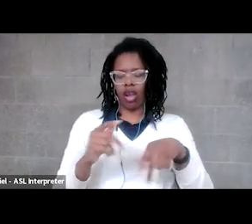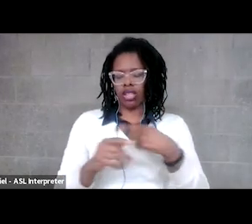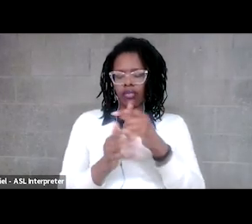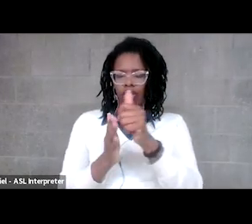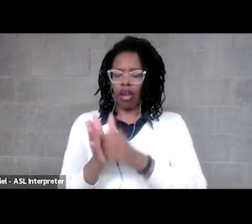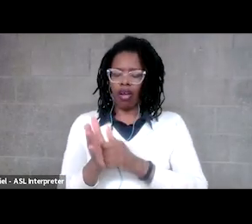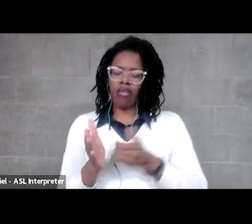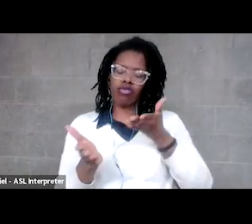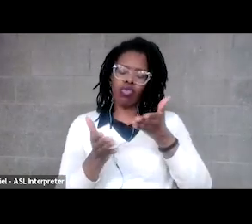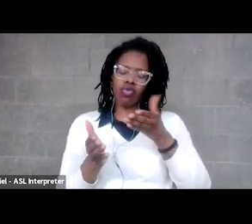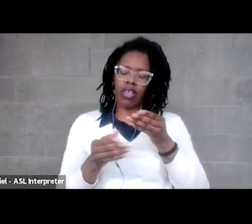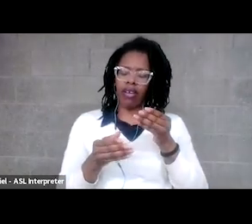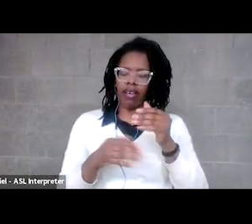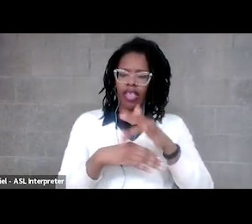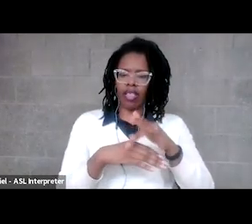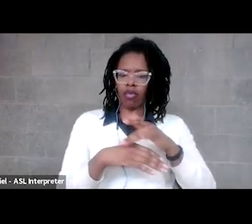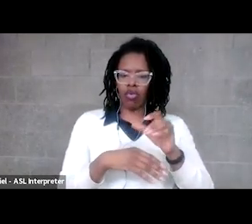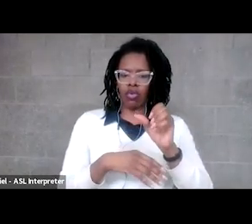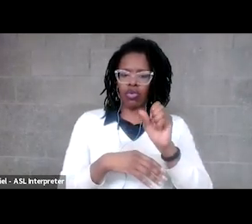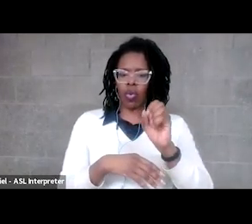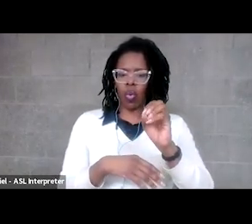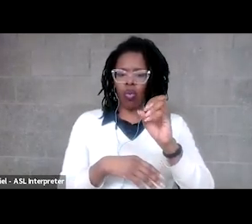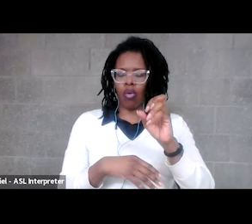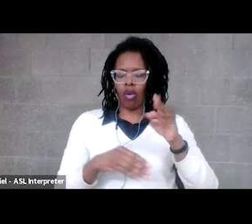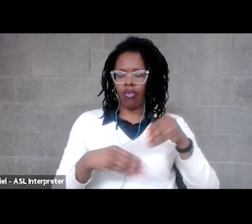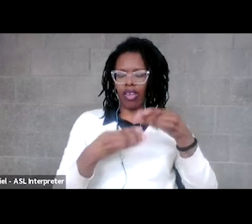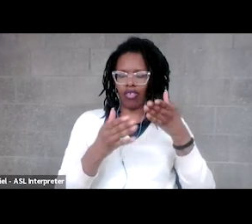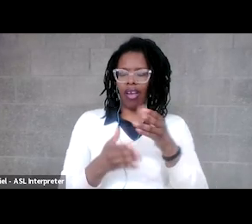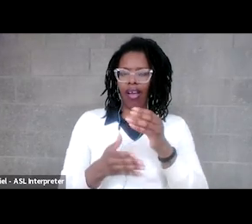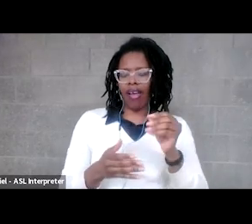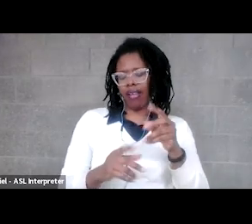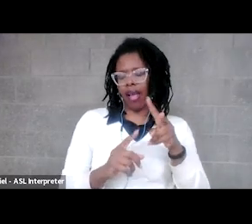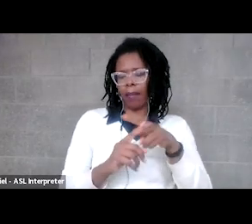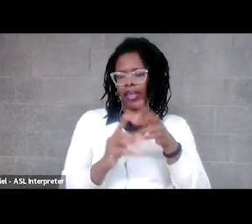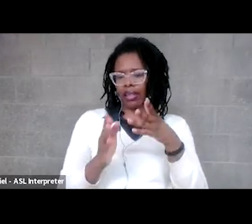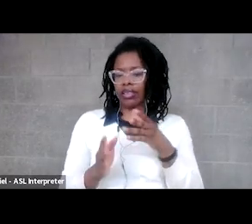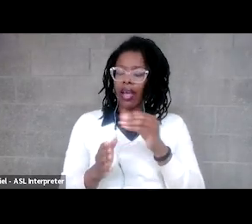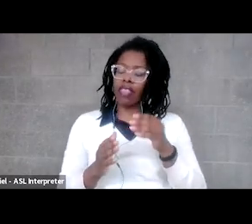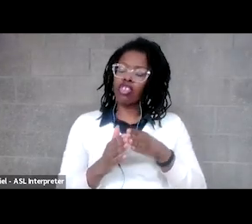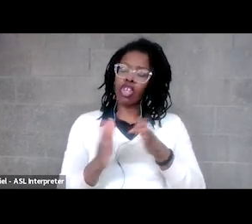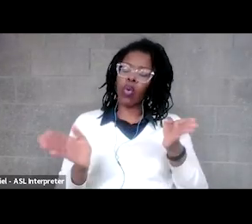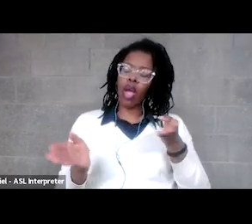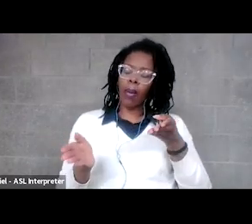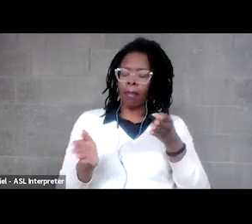para los proveedores de SOAR y los solicitantes, y el público en general. Y así lo hemos desglosado según quién es elegible